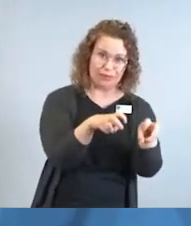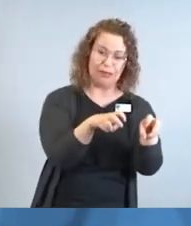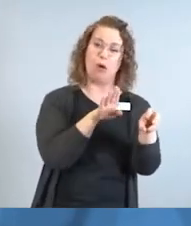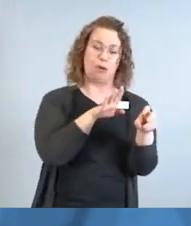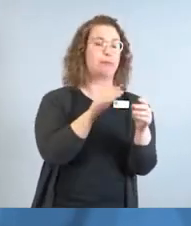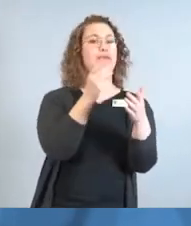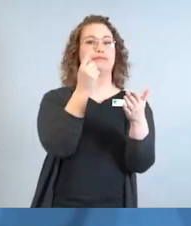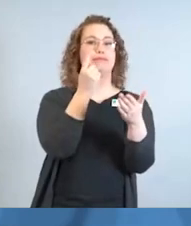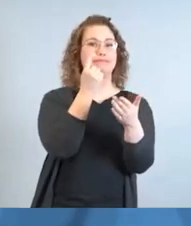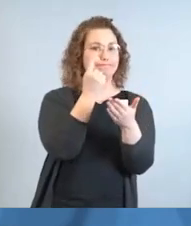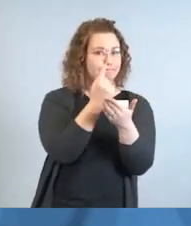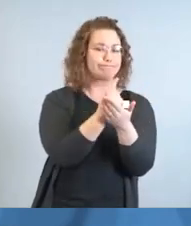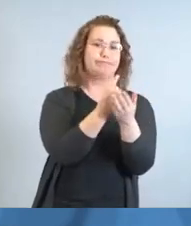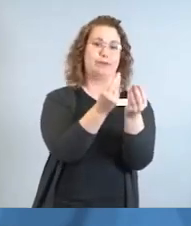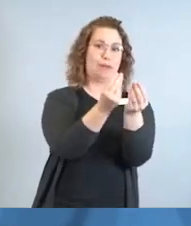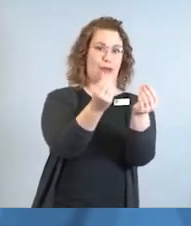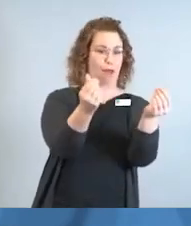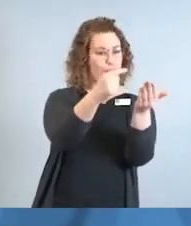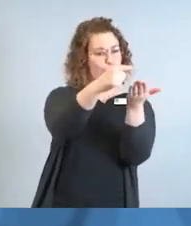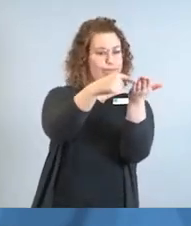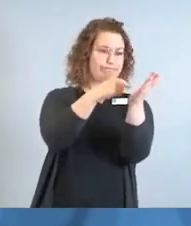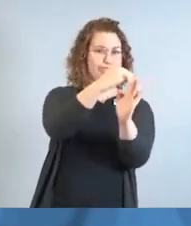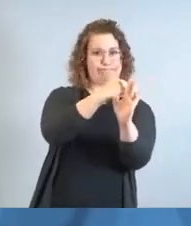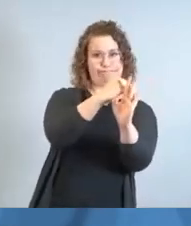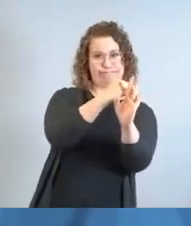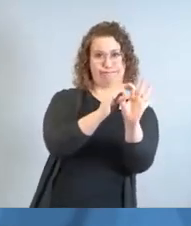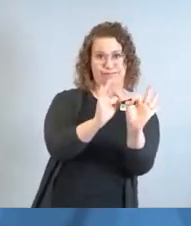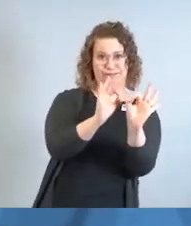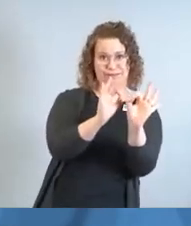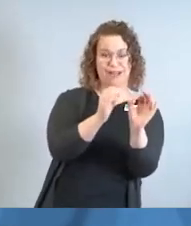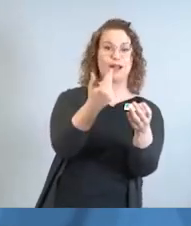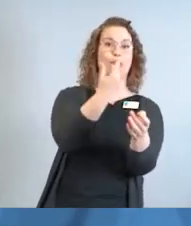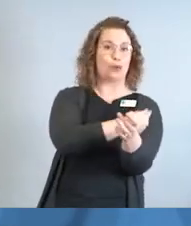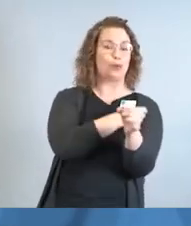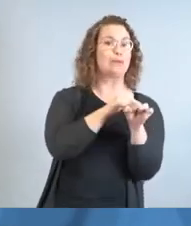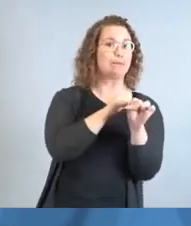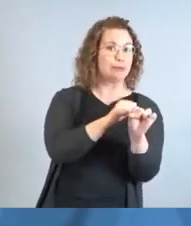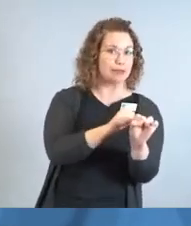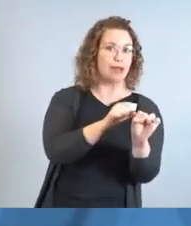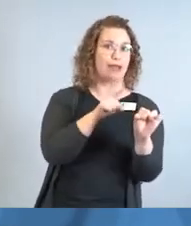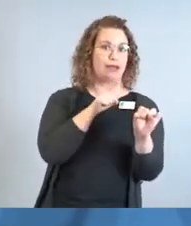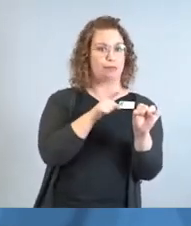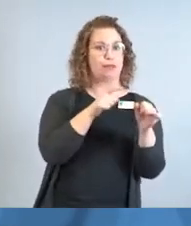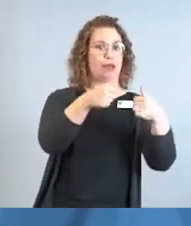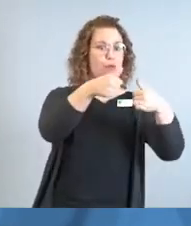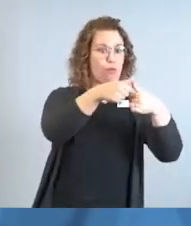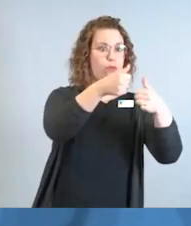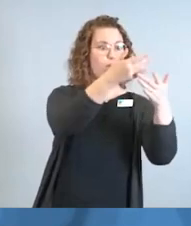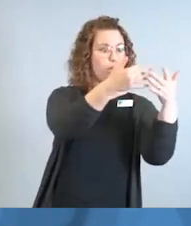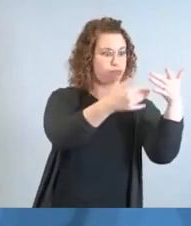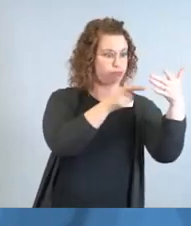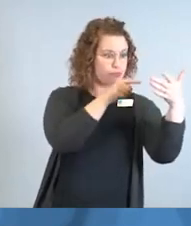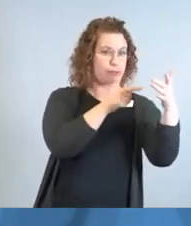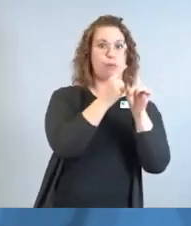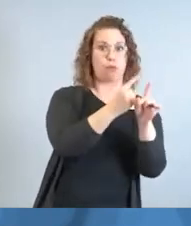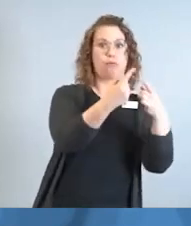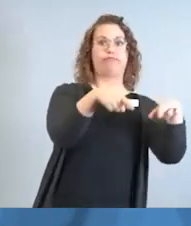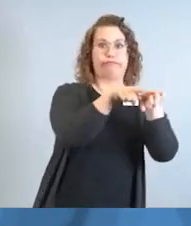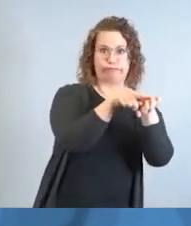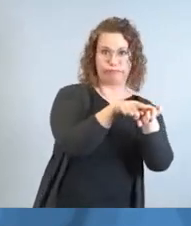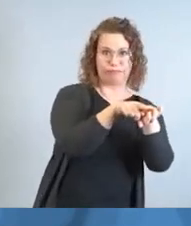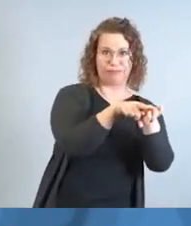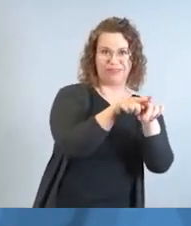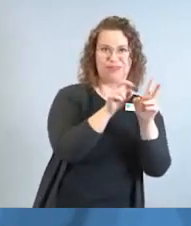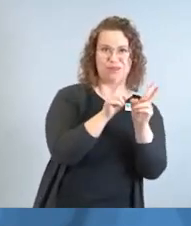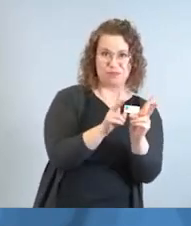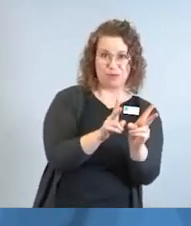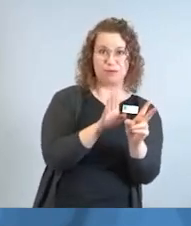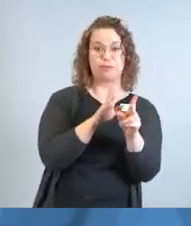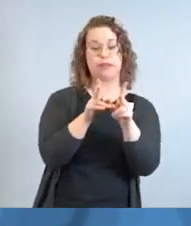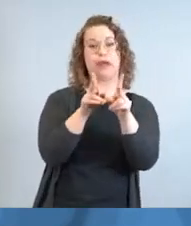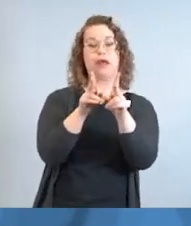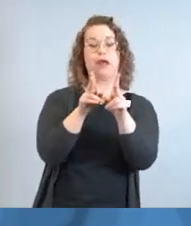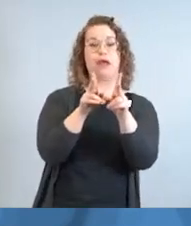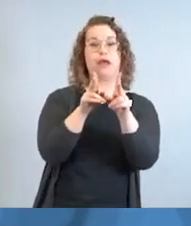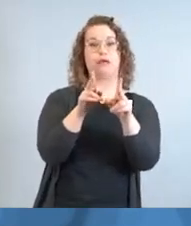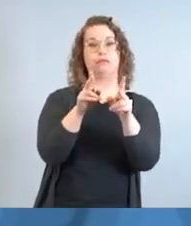eli se, että rokote sisältää sitä, mitä luvataan sen verran kuin luvataan. Myös kliininen teho ja turvallisuus varmistetaan.